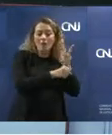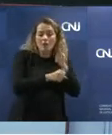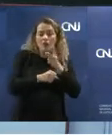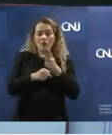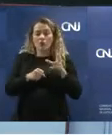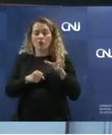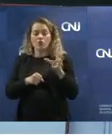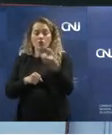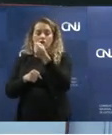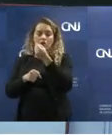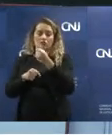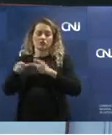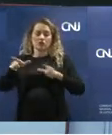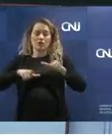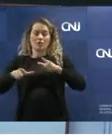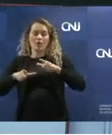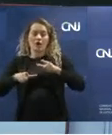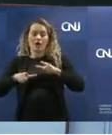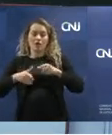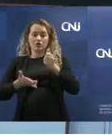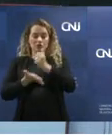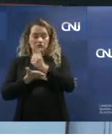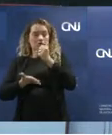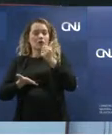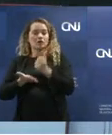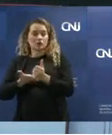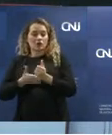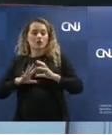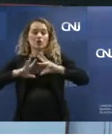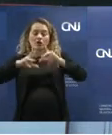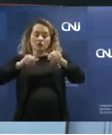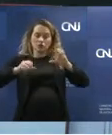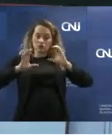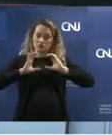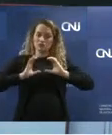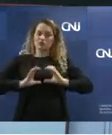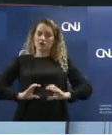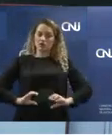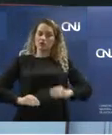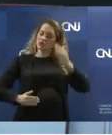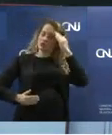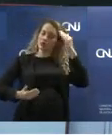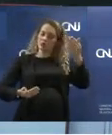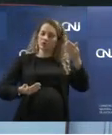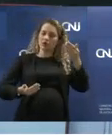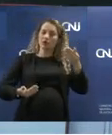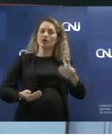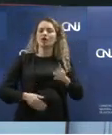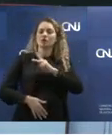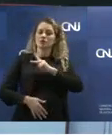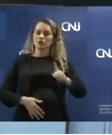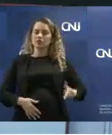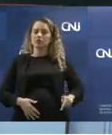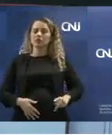dos serviços notariais a todos os cidadãos. Muito obrigado pela presidente pela oportunidade desta fala. Uma boa tarde!